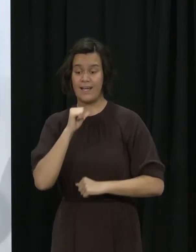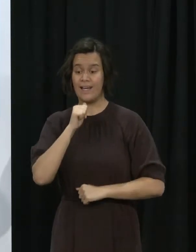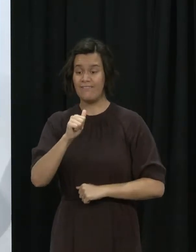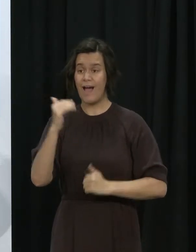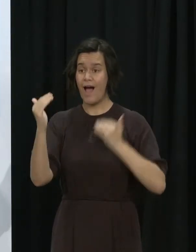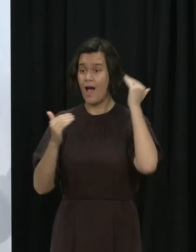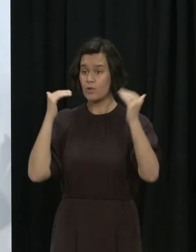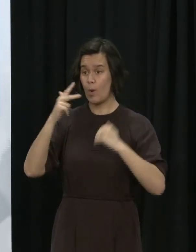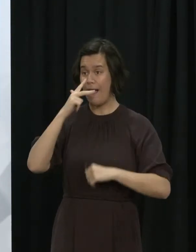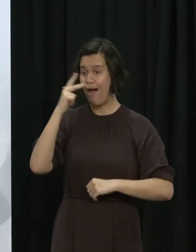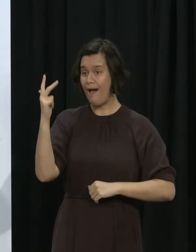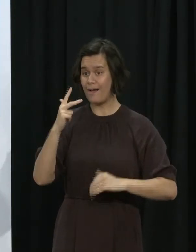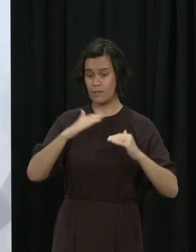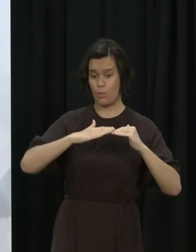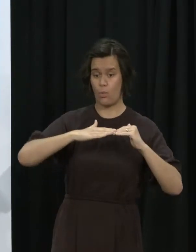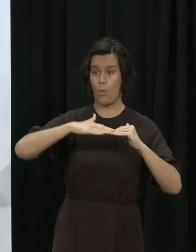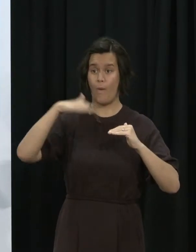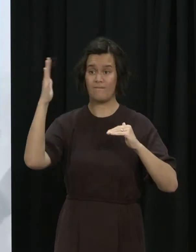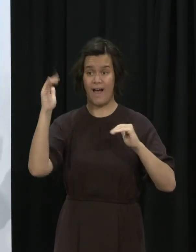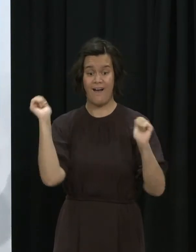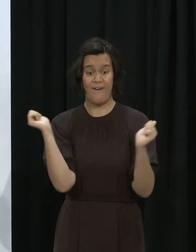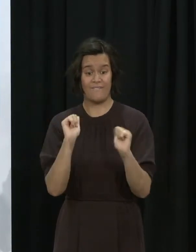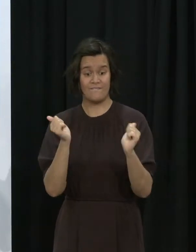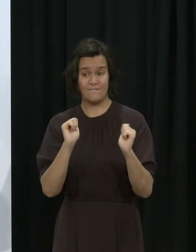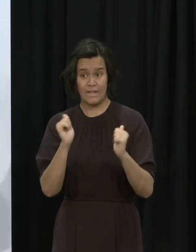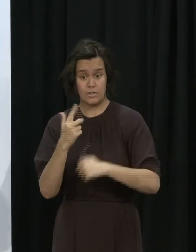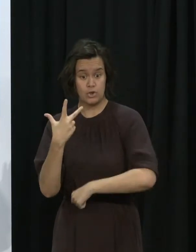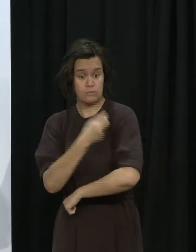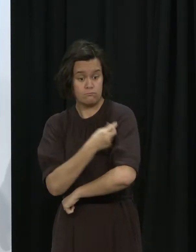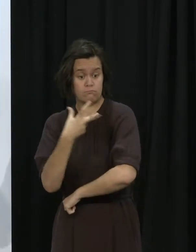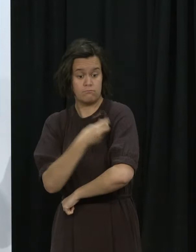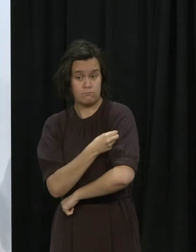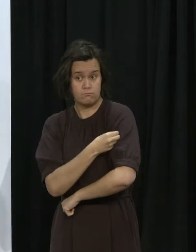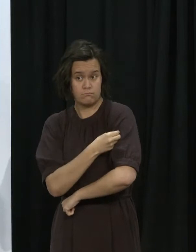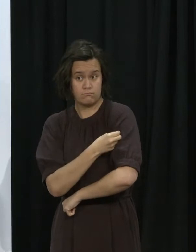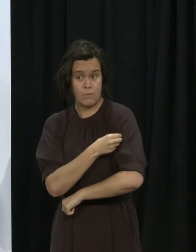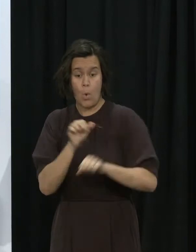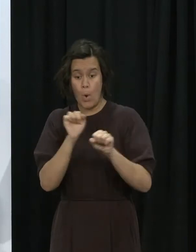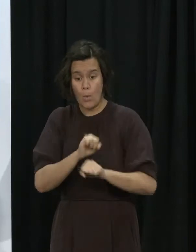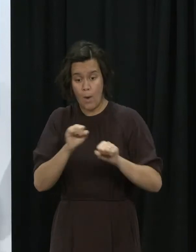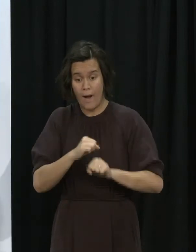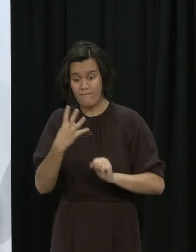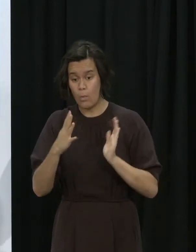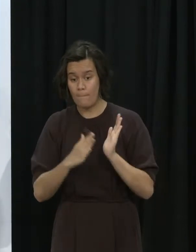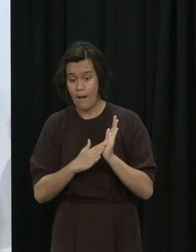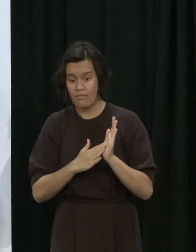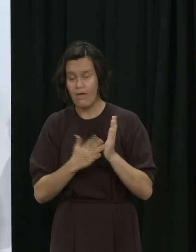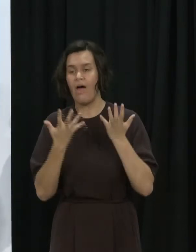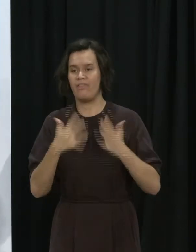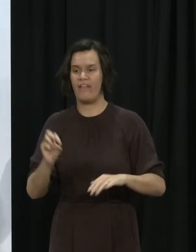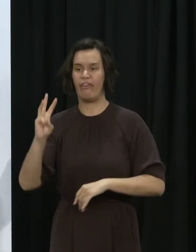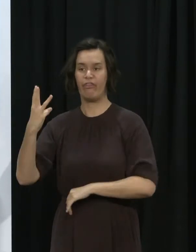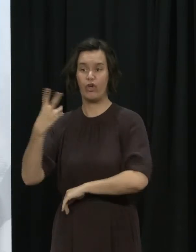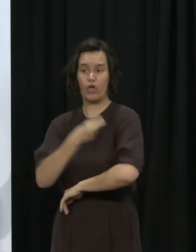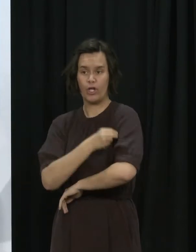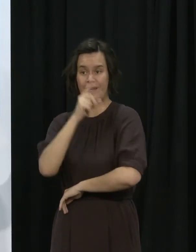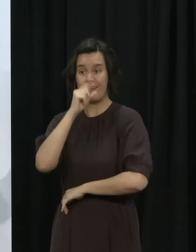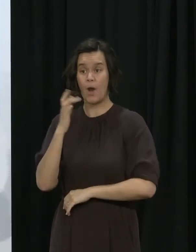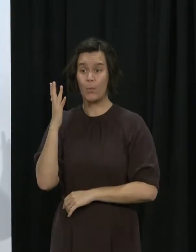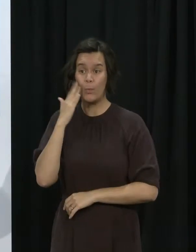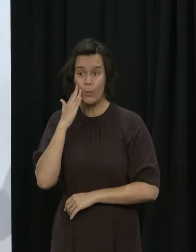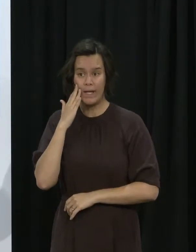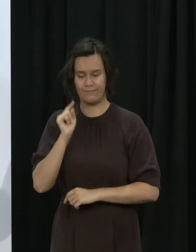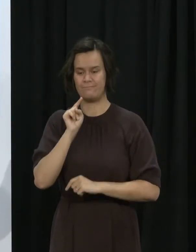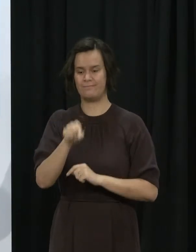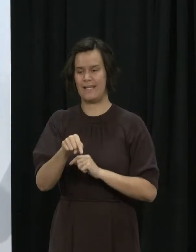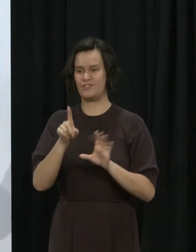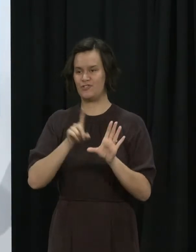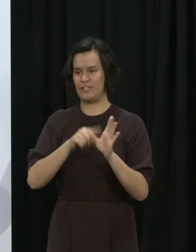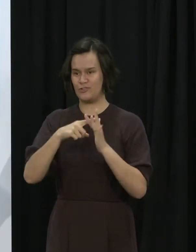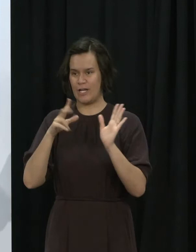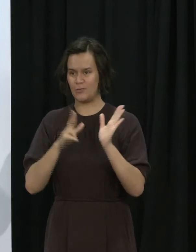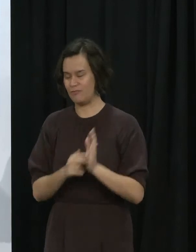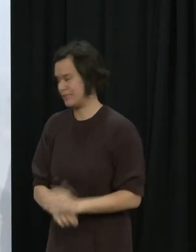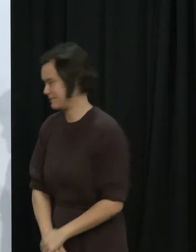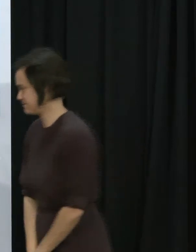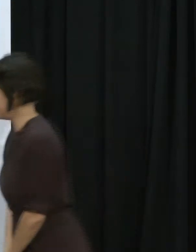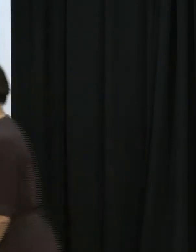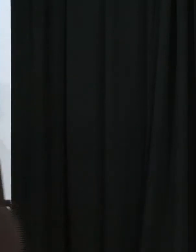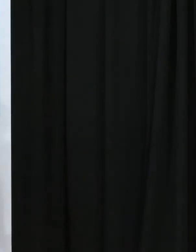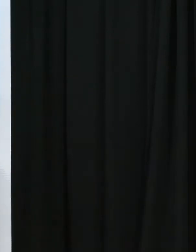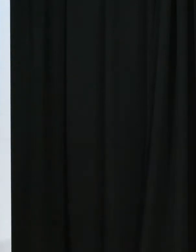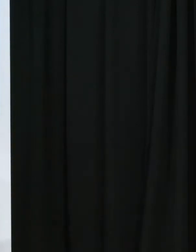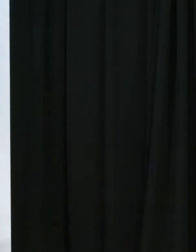te 200,016 ki te whai kua tae